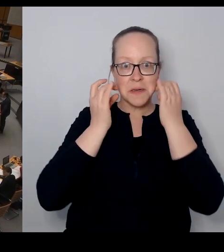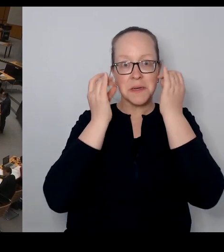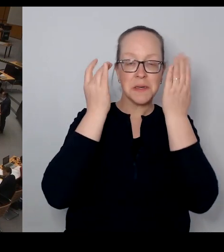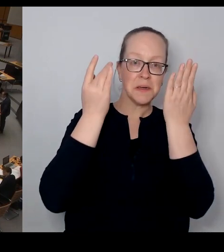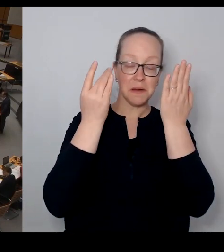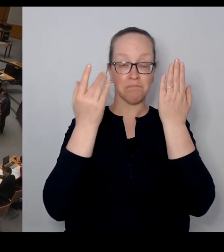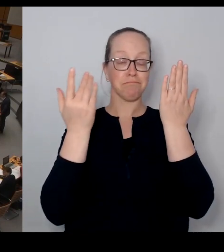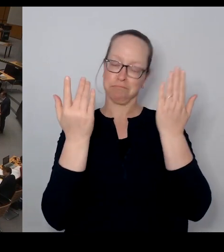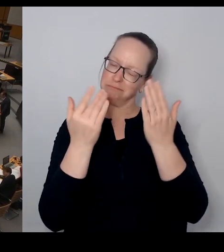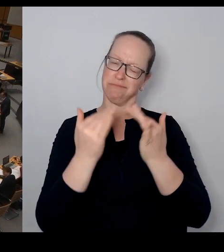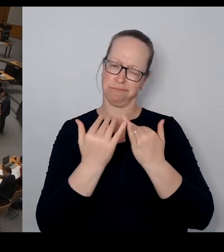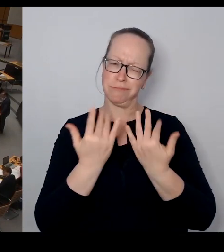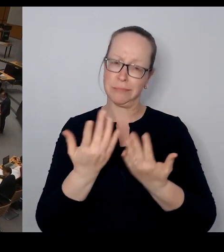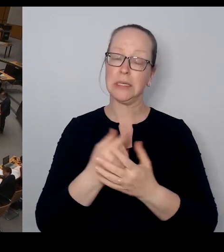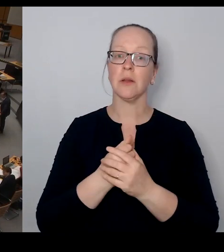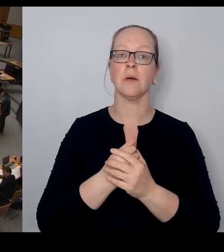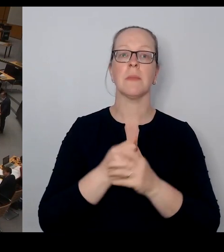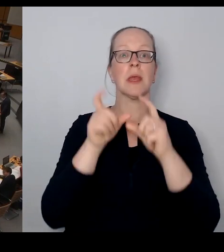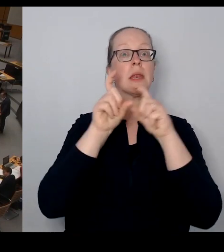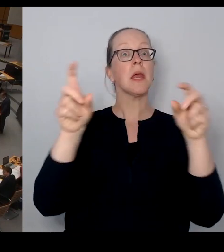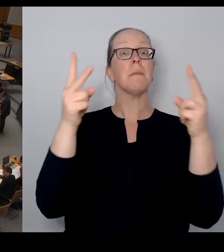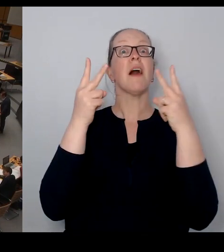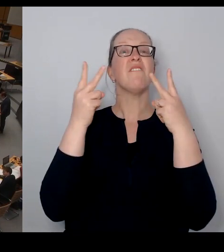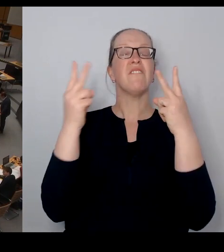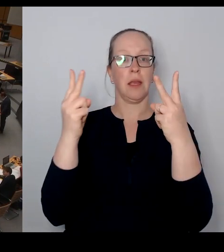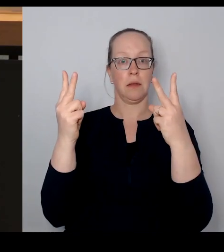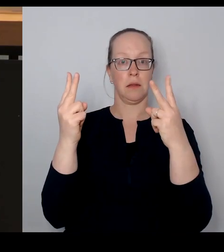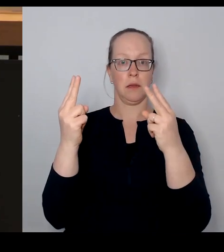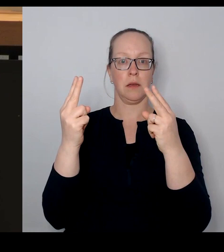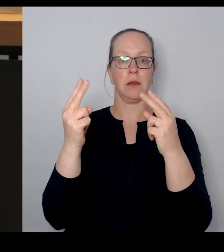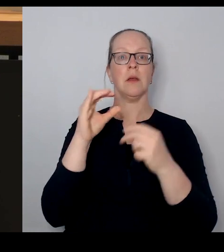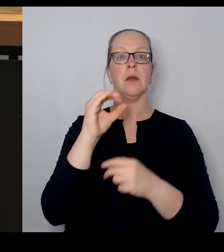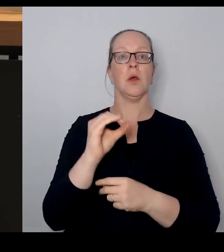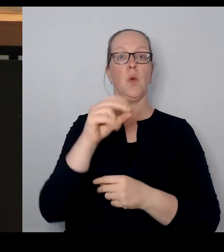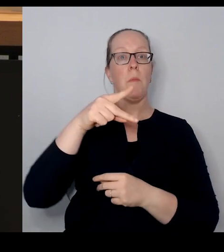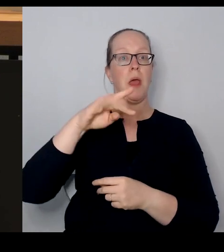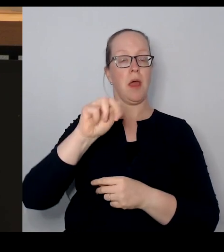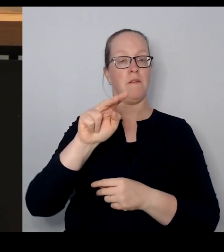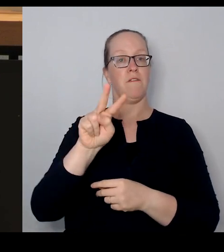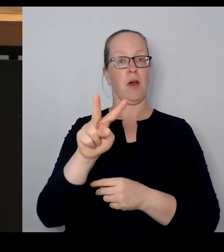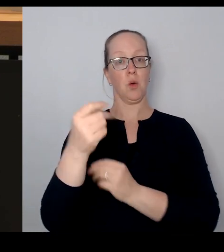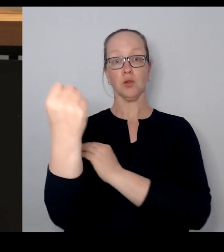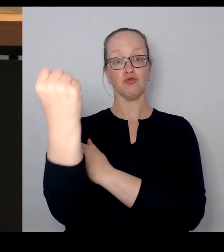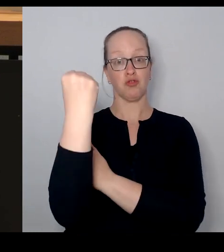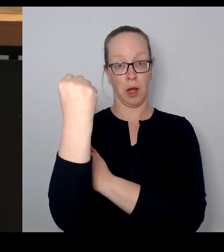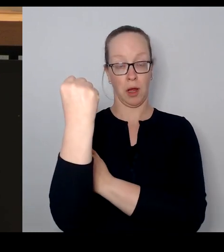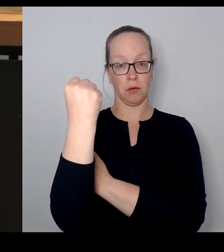Thema Stärkung des ÖPNV verbessern ung der Arbeitsbedingungen der Mitarbeiter der BVG finde ich ehrlicherweise ein bisschen